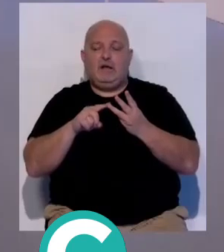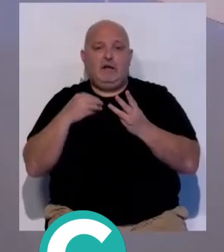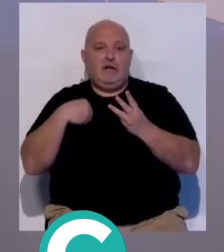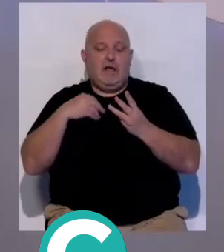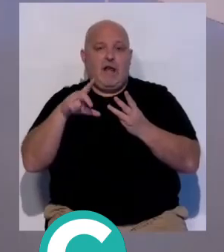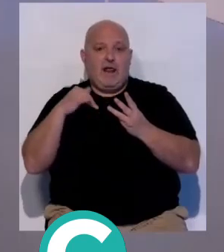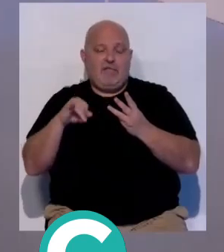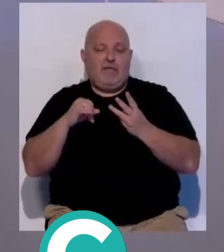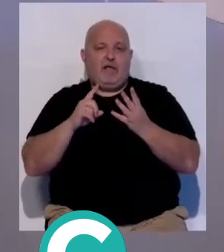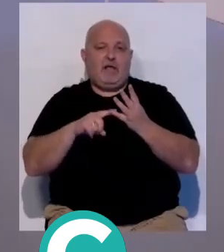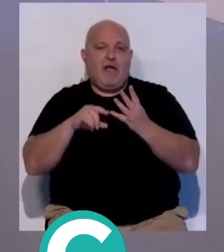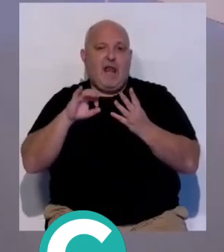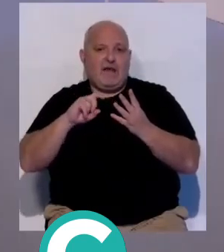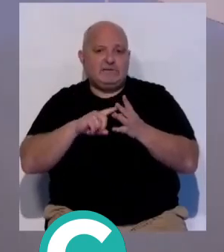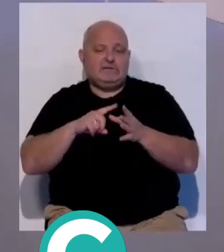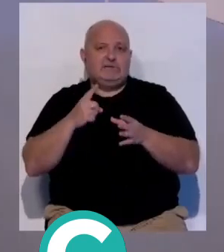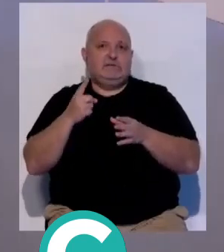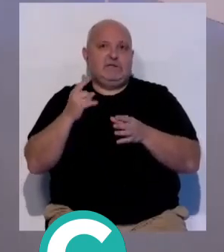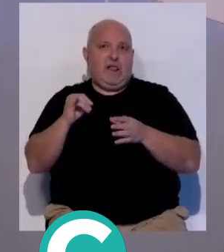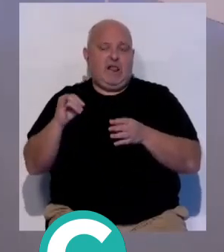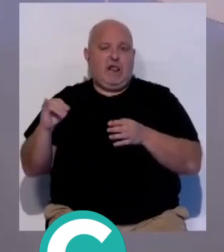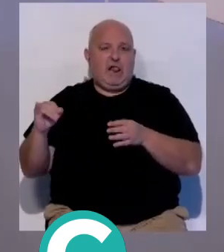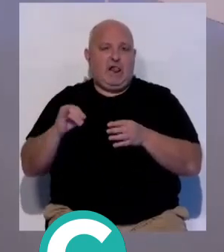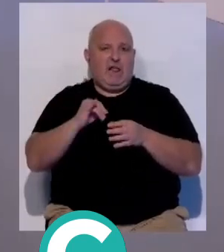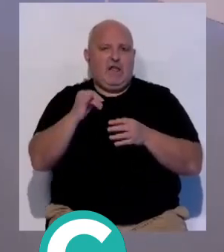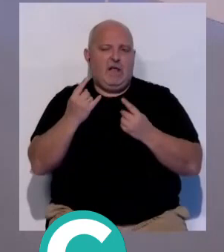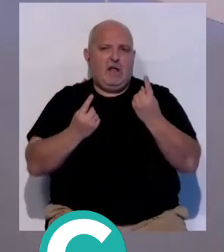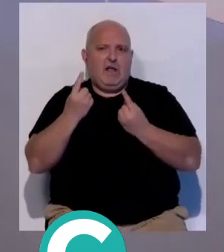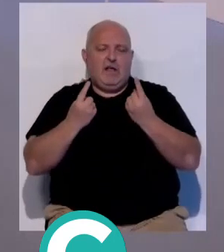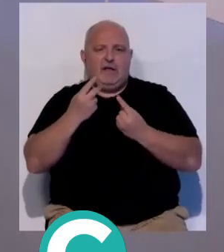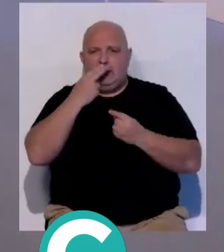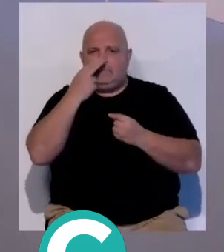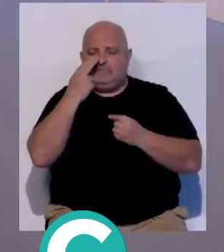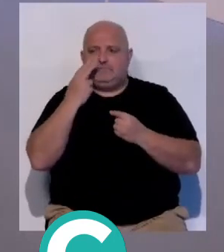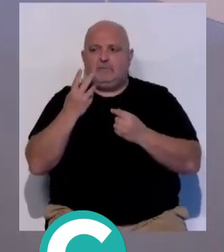Rubén Alcaraz a Ale Fernández también se le vio cosas más interesantes que van entrando en ritmo